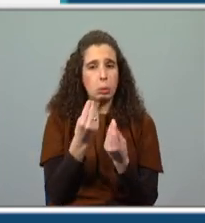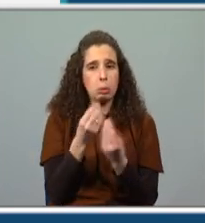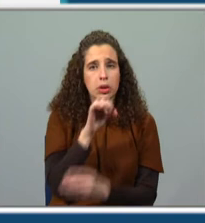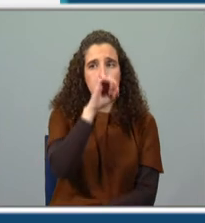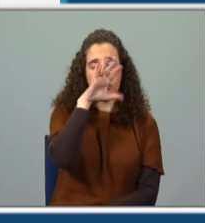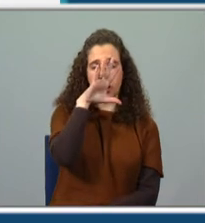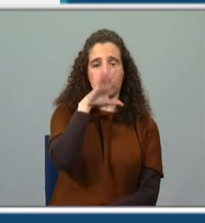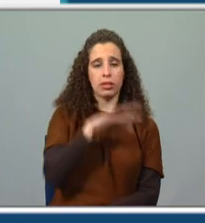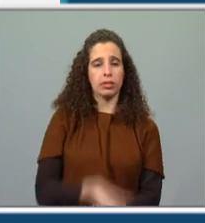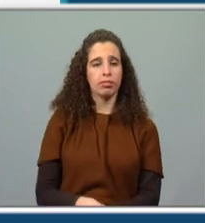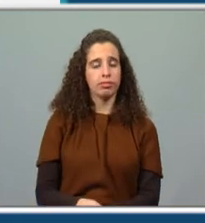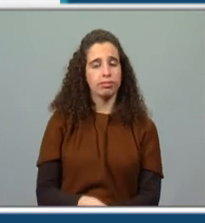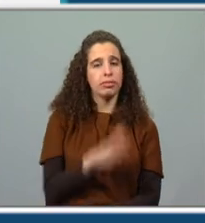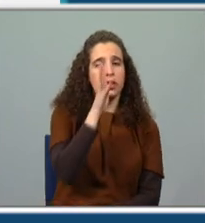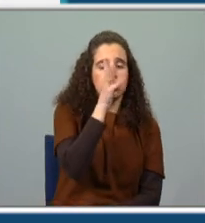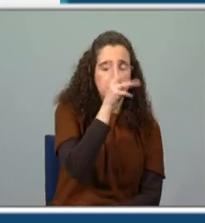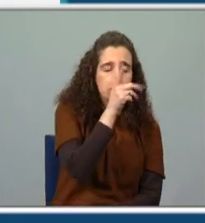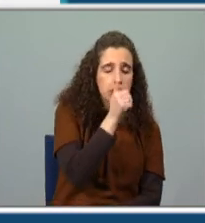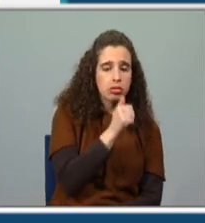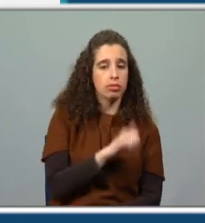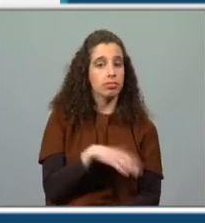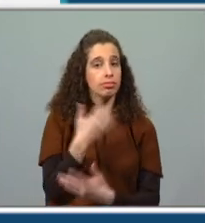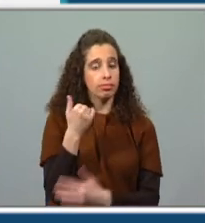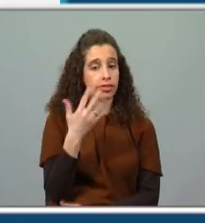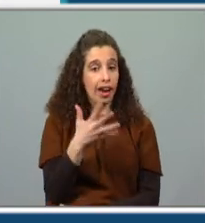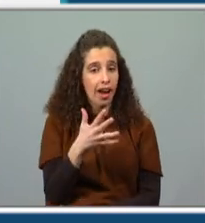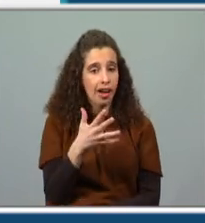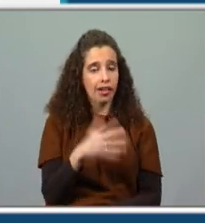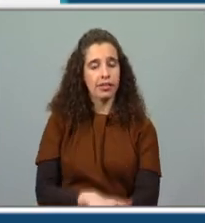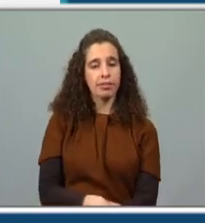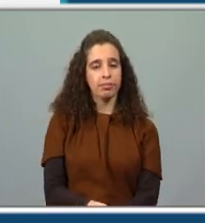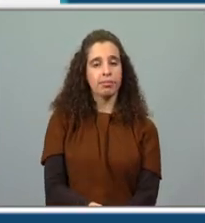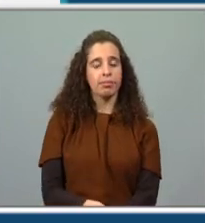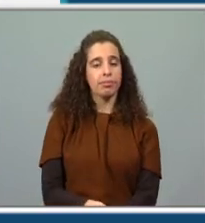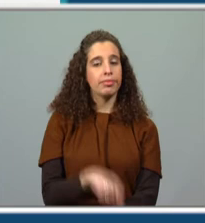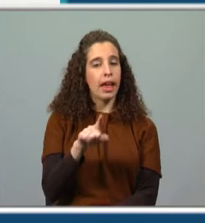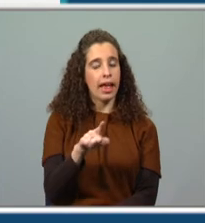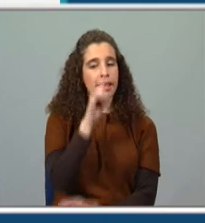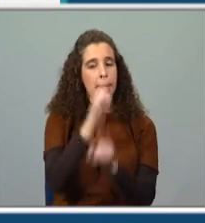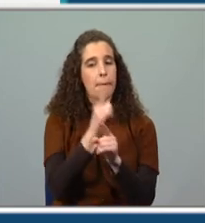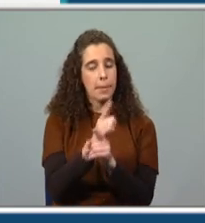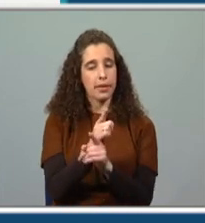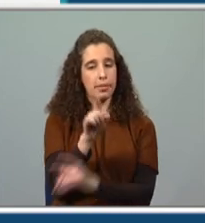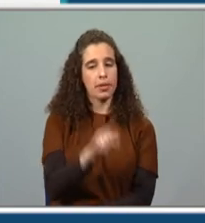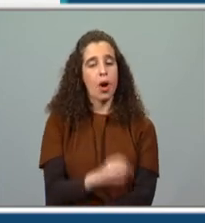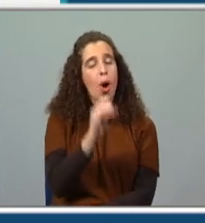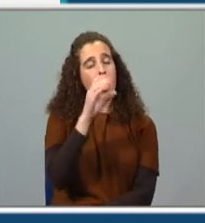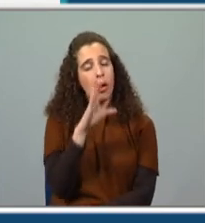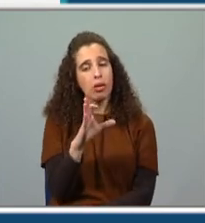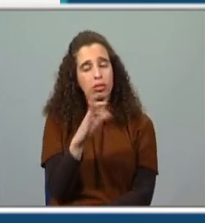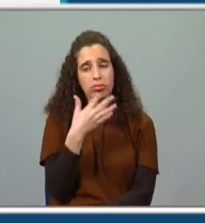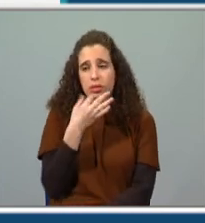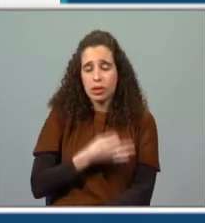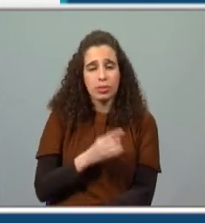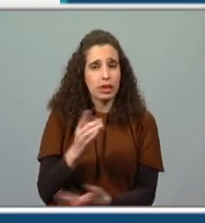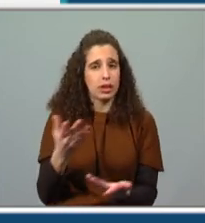que vos parece desilusão e tristeza será esta mesma interjeição ou pode também 在你看來失望和悲傷會是什麼同樣的感嘆詞，或者它也可以